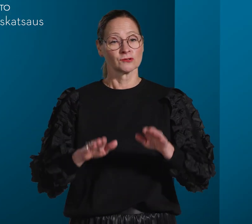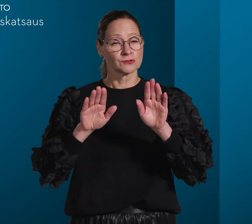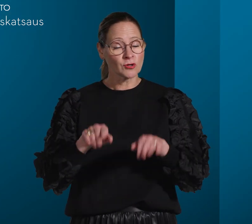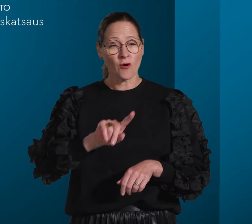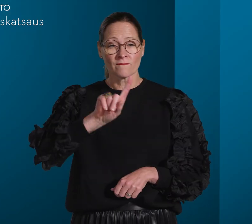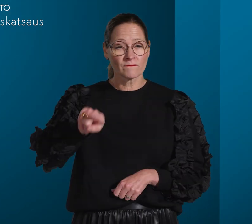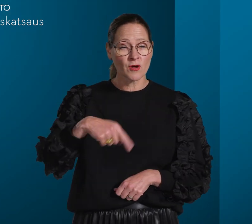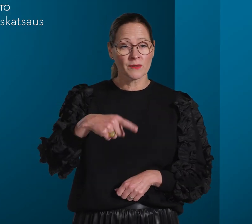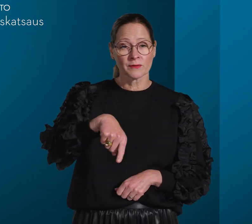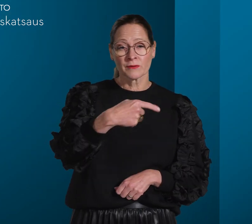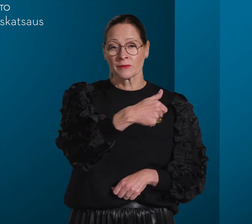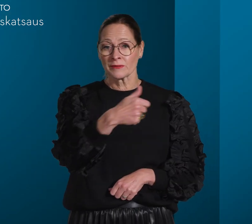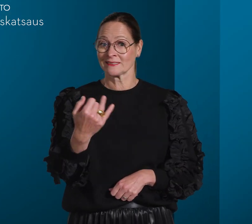Valkean talon aulakerrokseen on avattu -